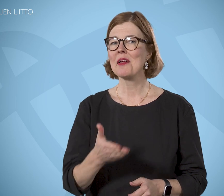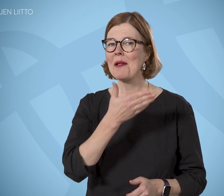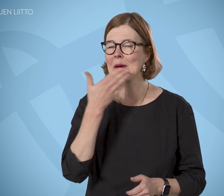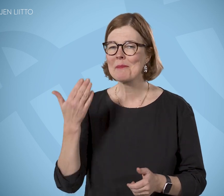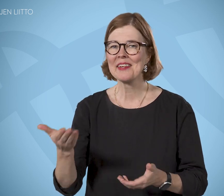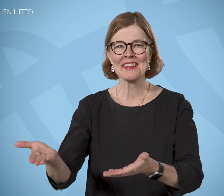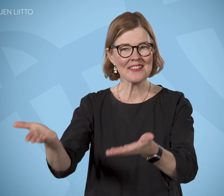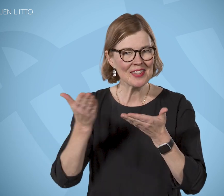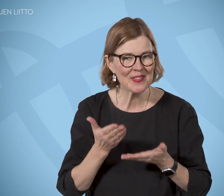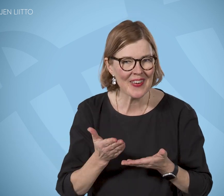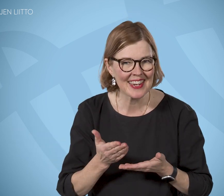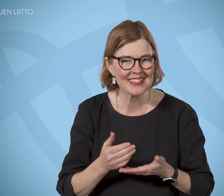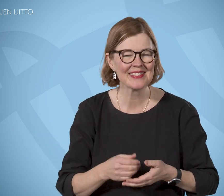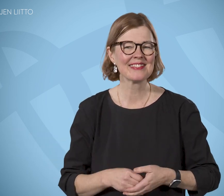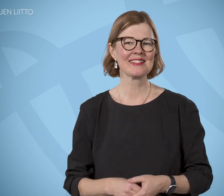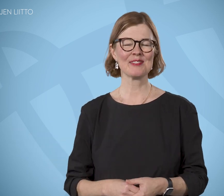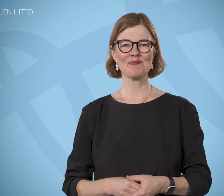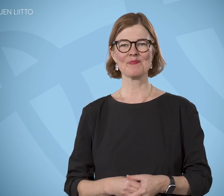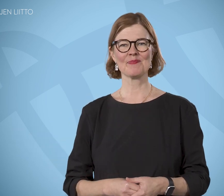Lämpimästi tervetuloa!